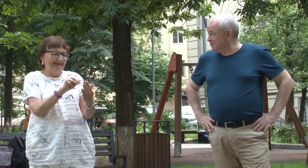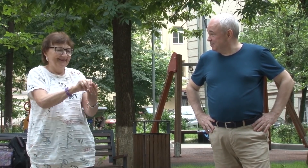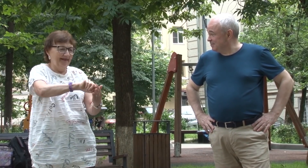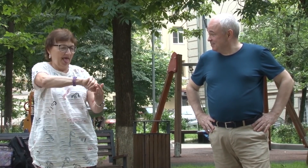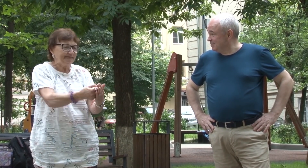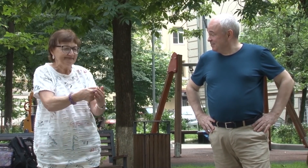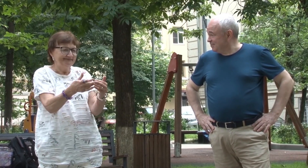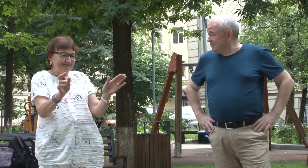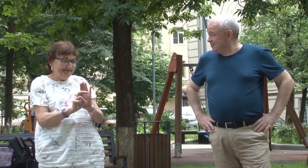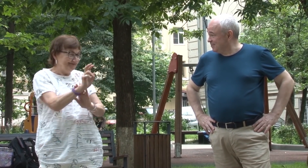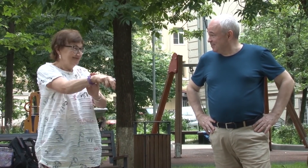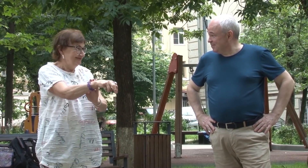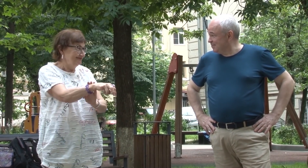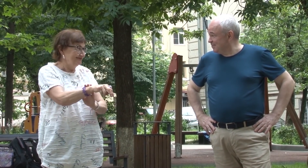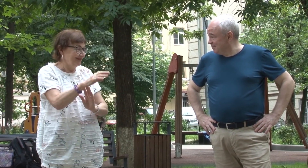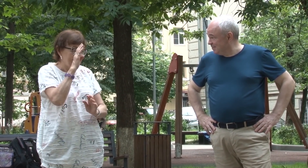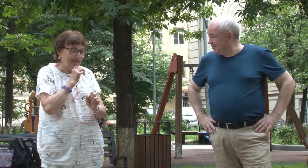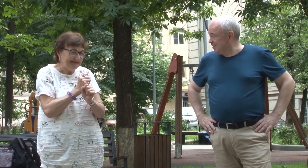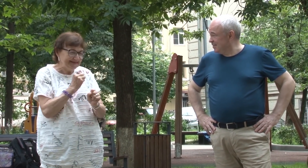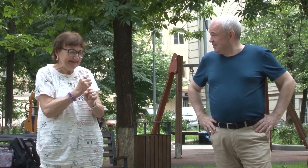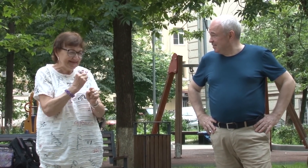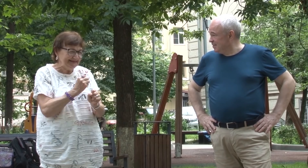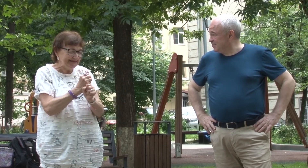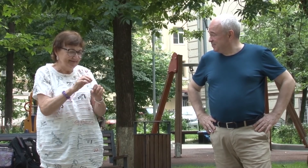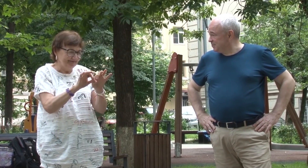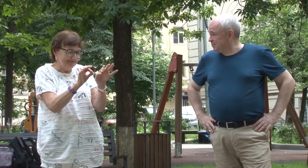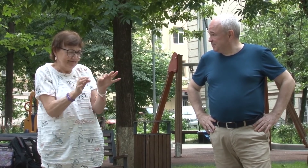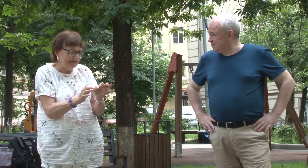Им можно было открыть межвагонные двери.